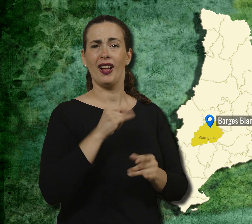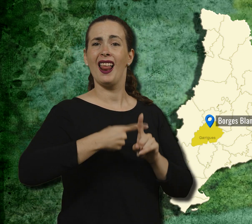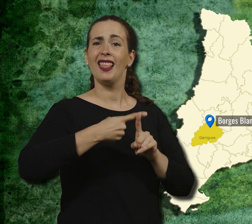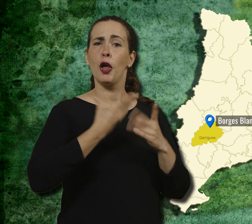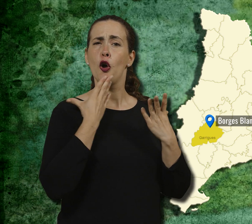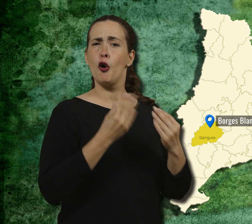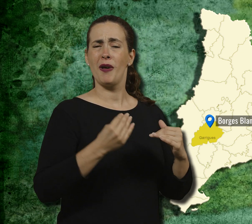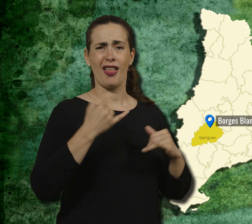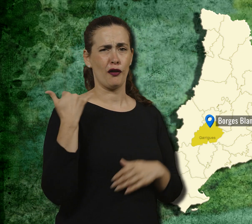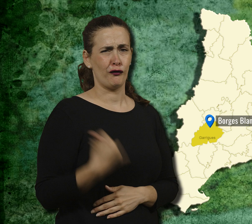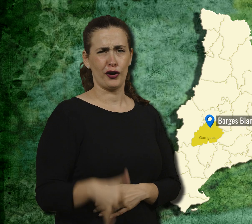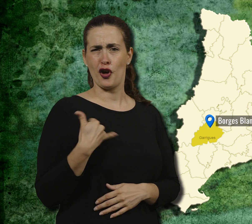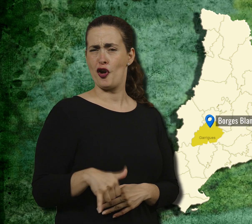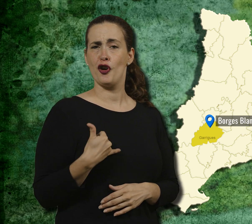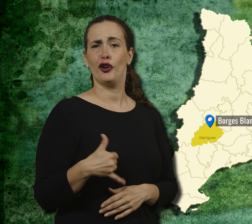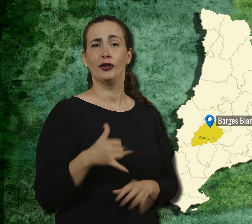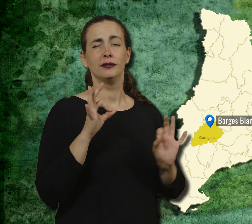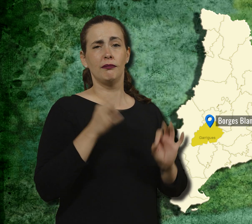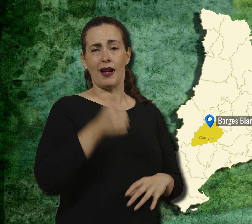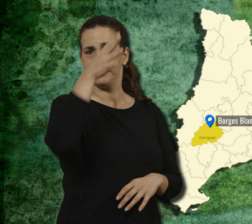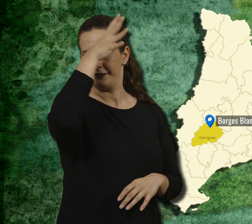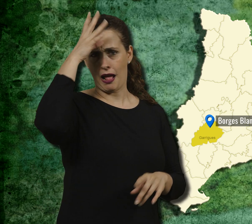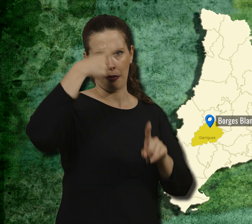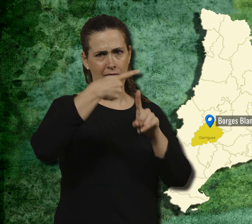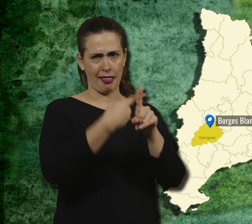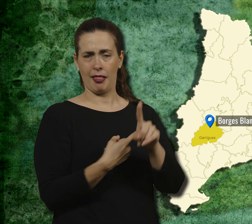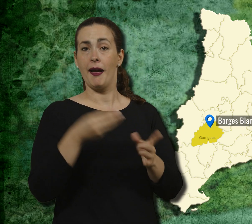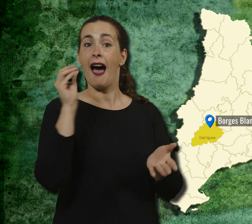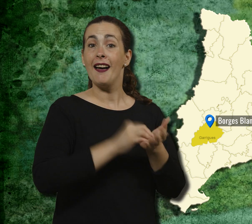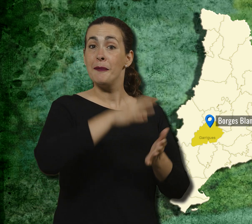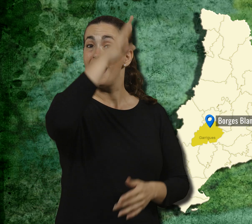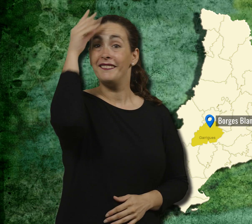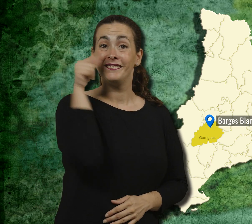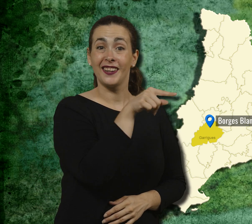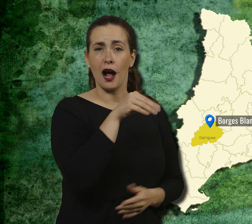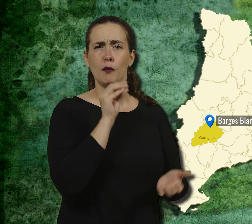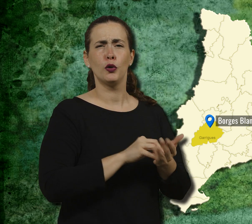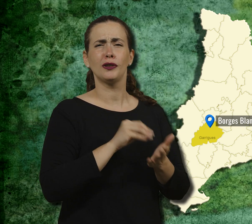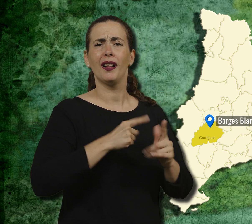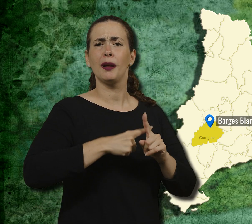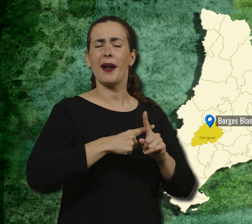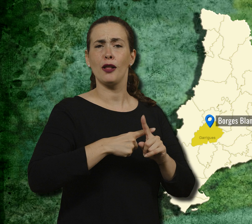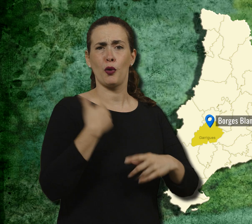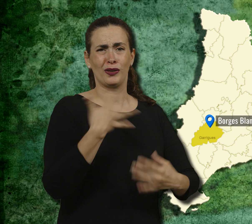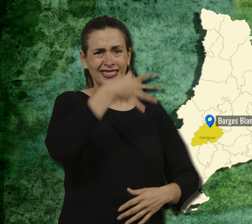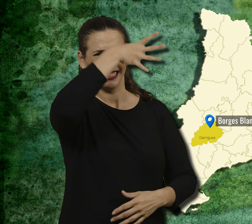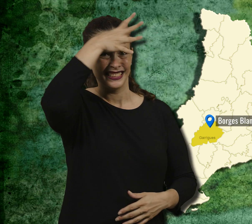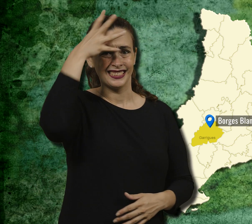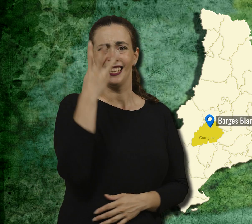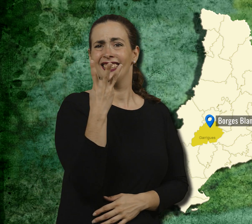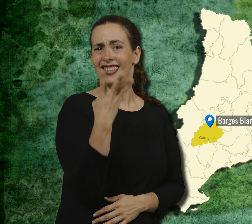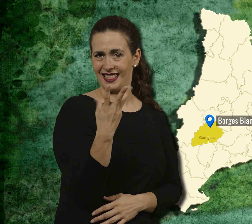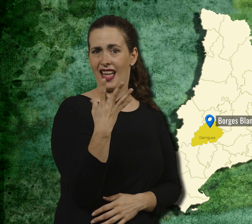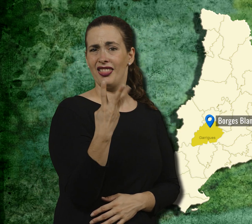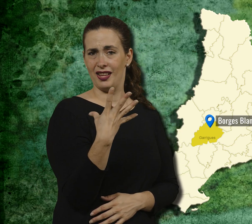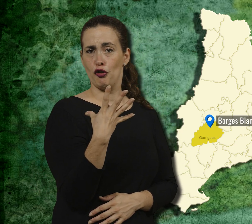especialment a l'estiu (amb temperatures que sovint superen els 35 graus),